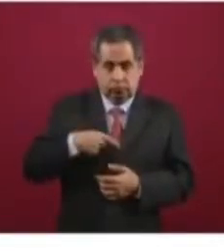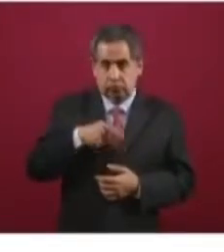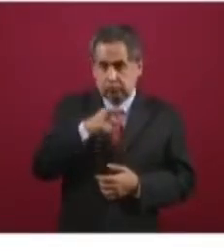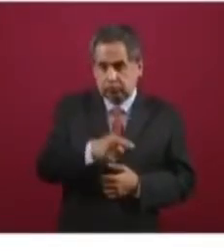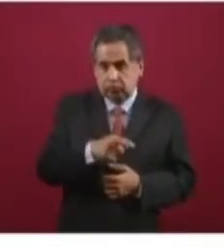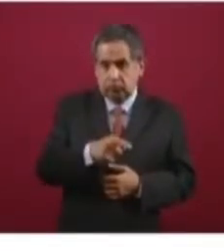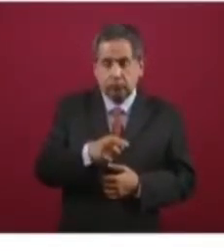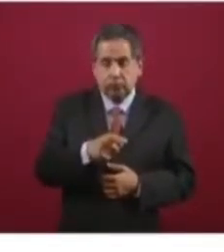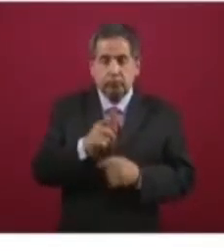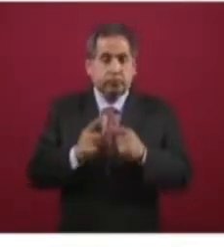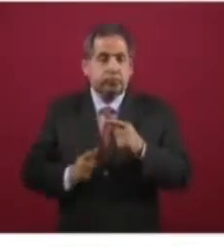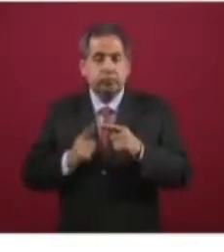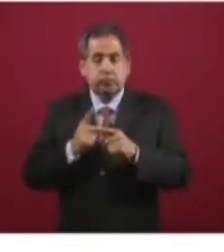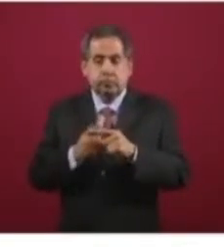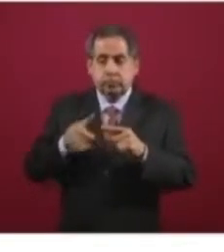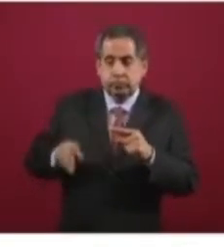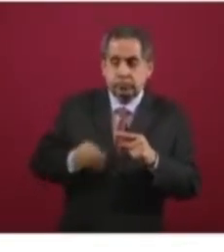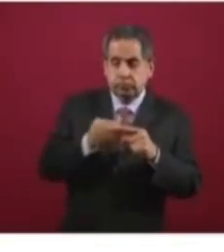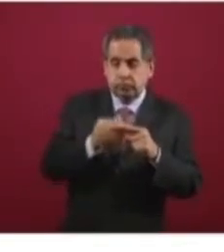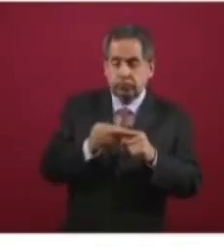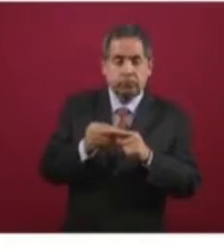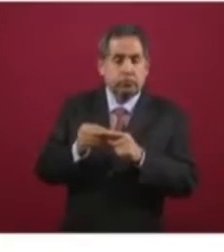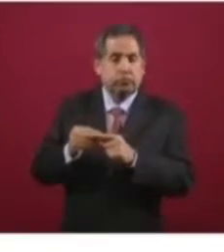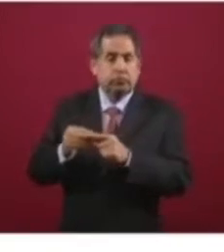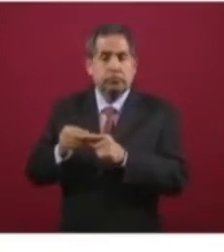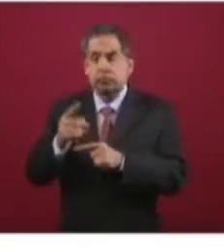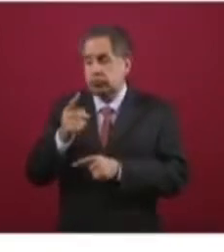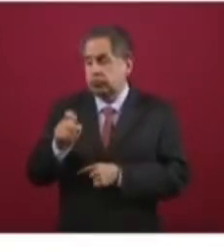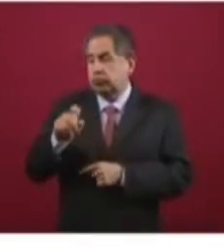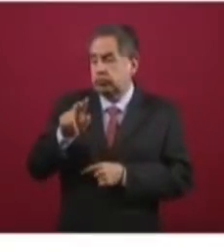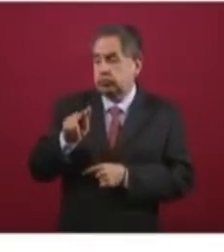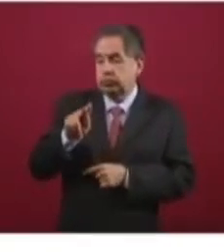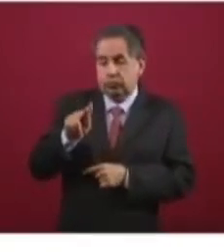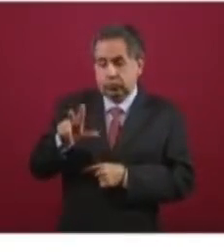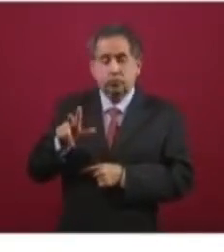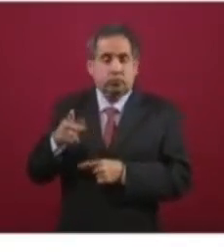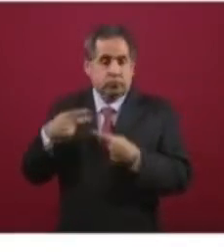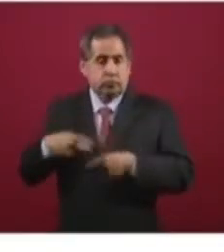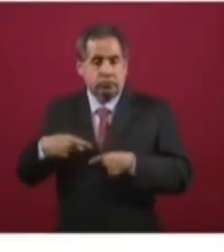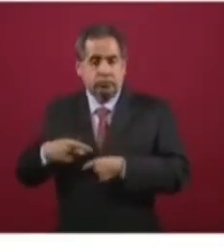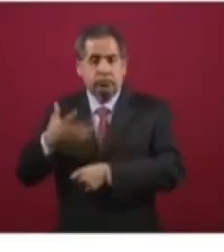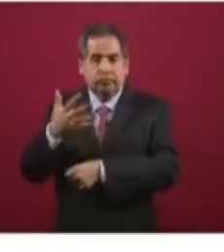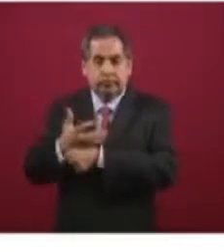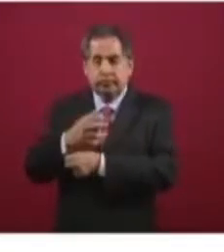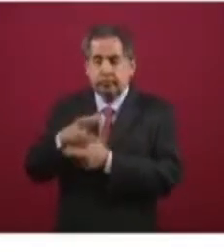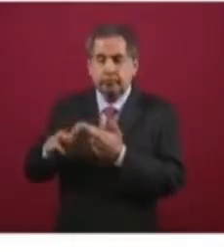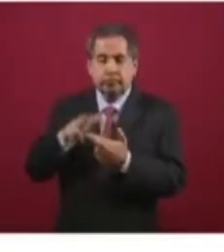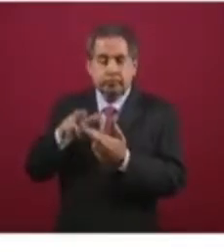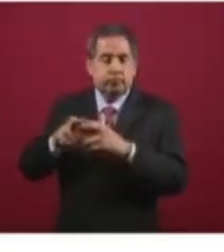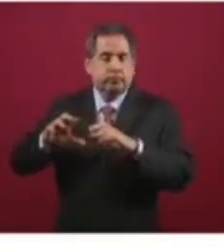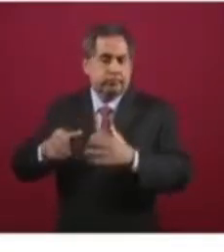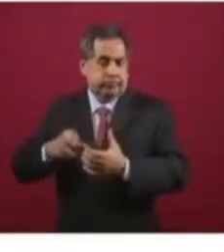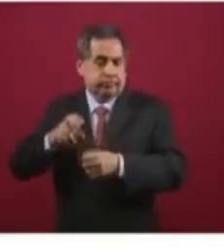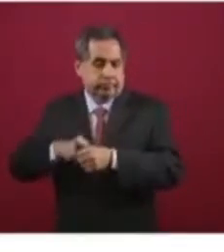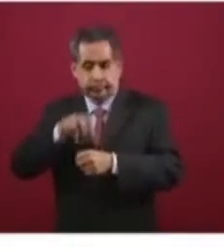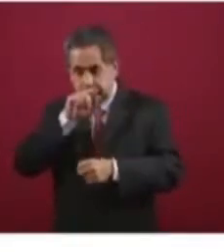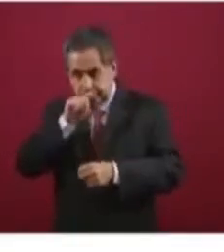pero le sumamos 188 del cuartel general de la Quinta Coordinación Territorial, de manera